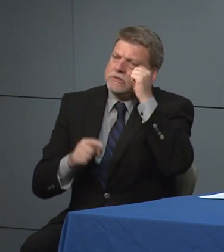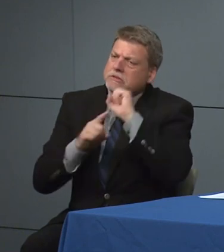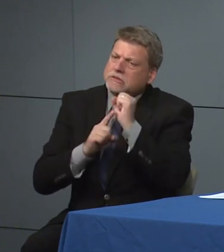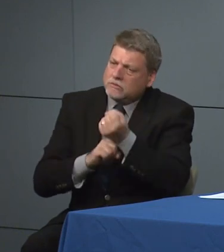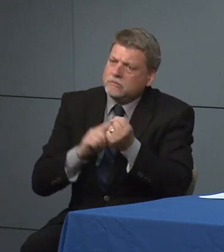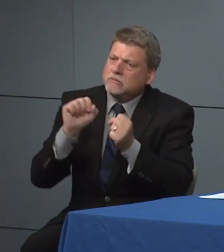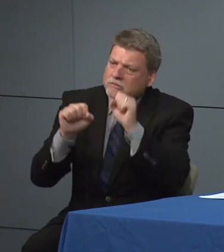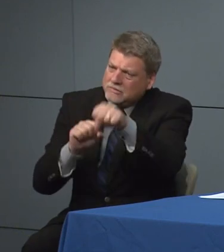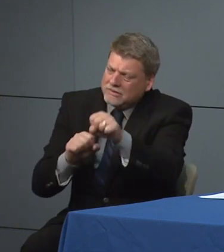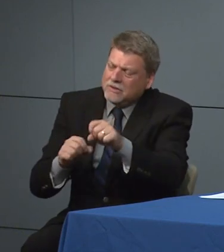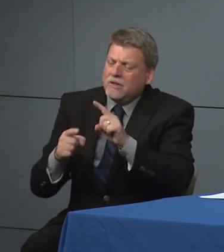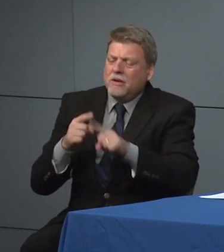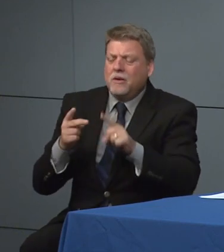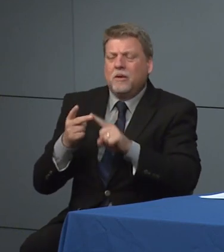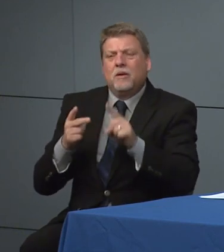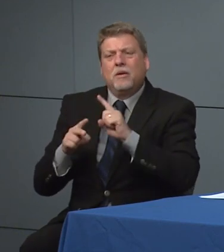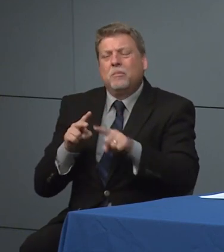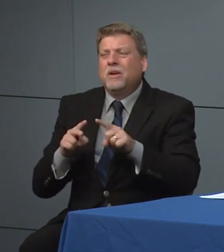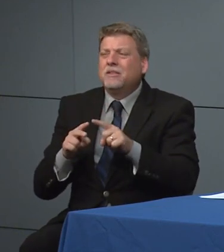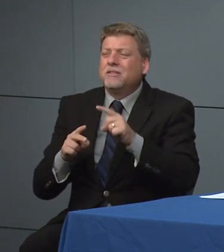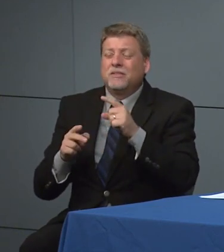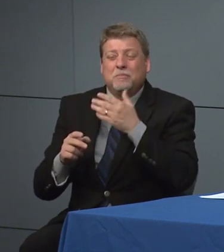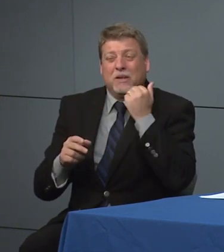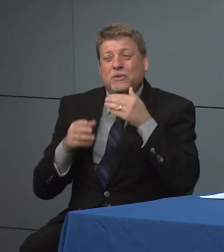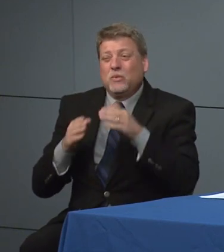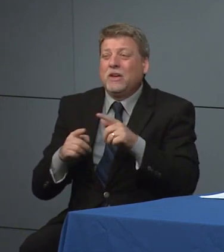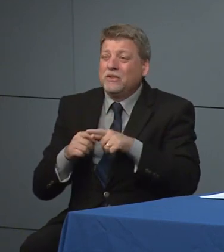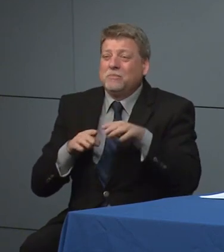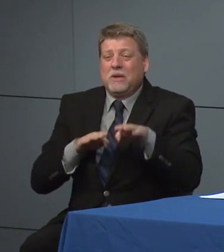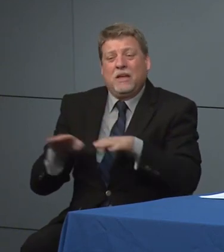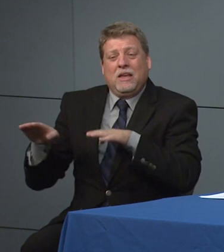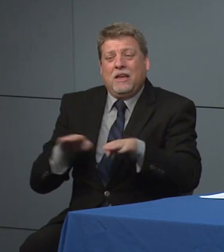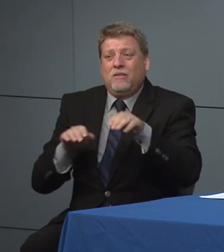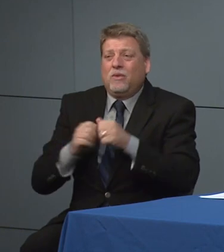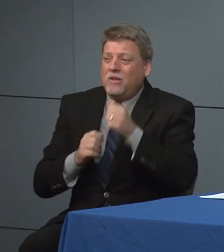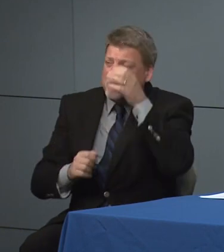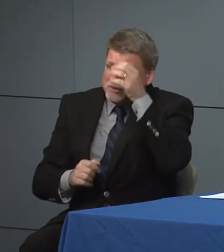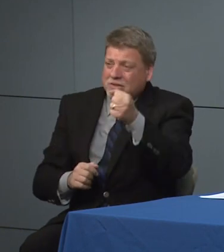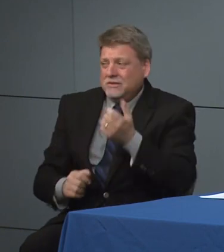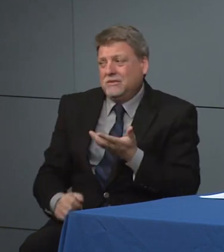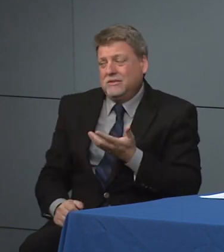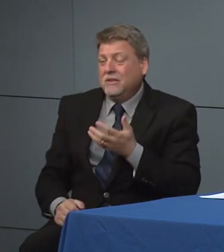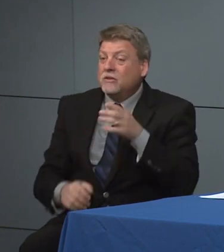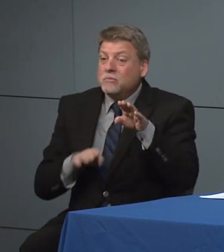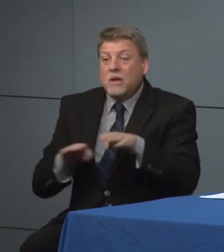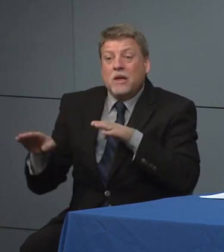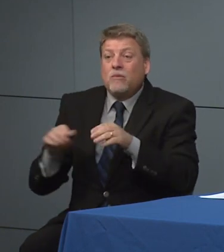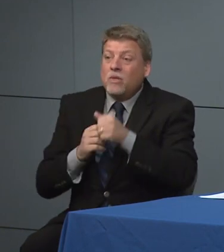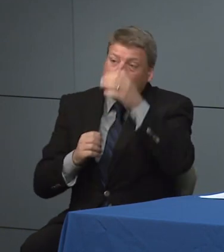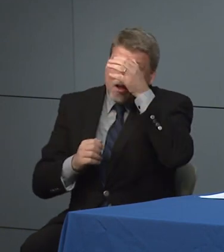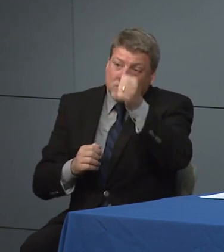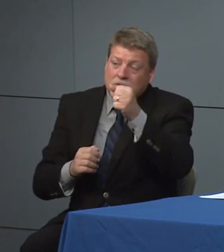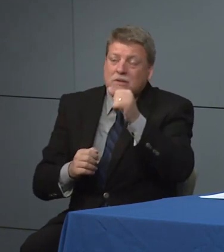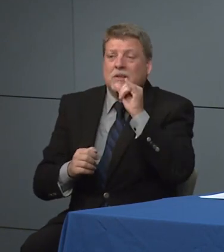nosotros no estamos tomando en serio desde el punto de vista individual. La precaución que de los personas que pueden